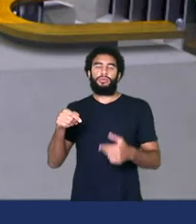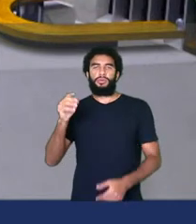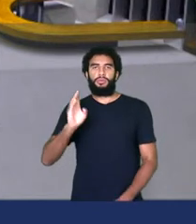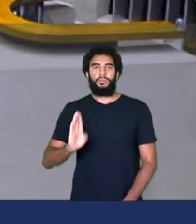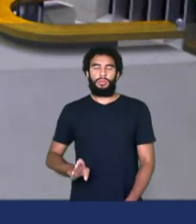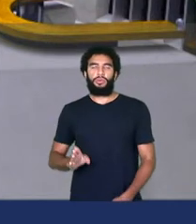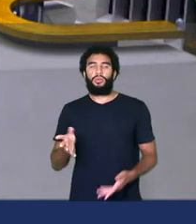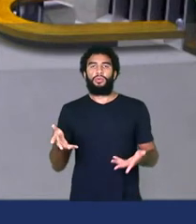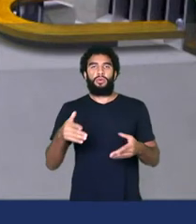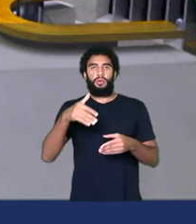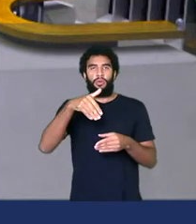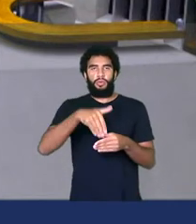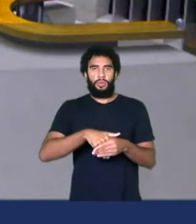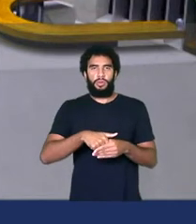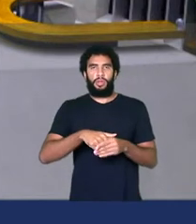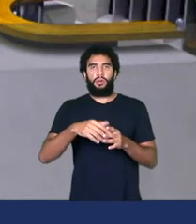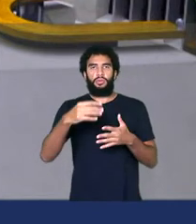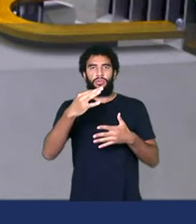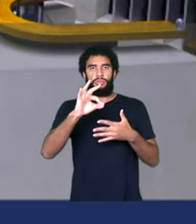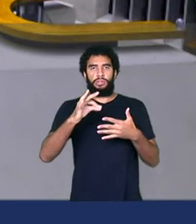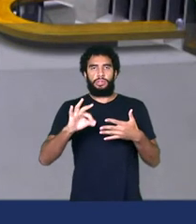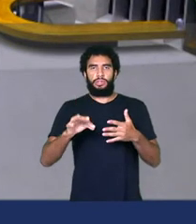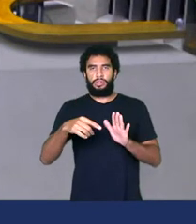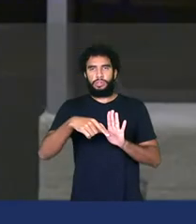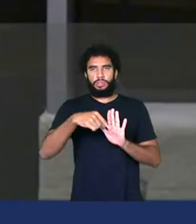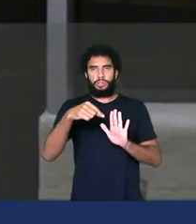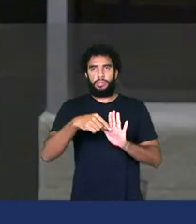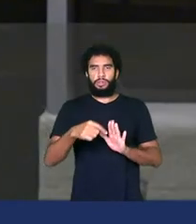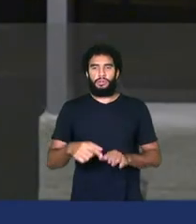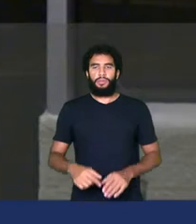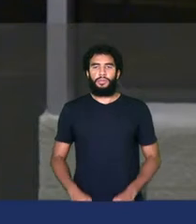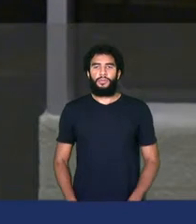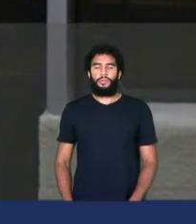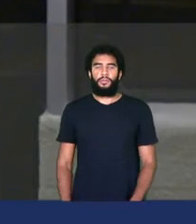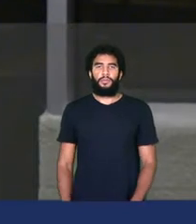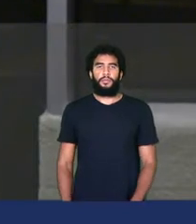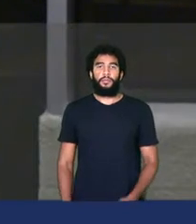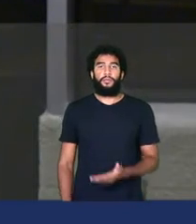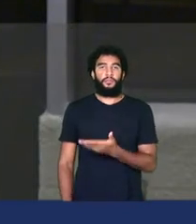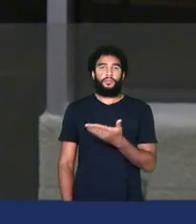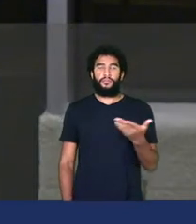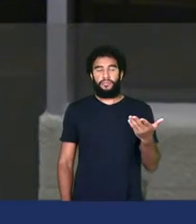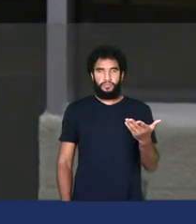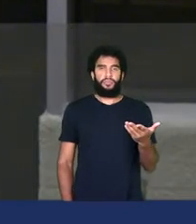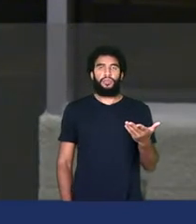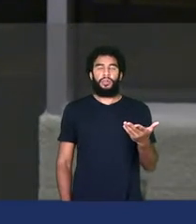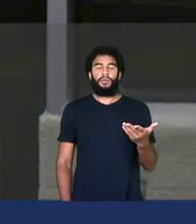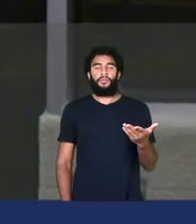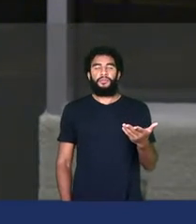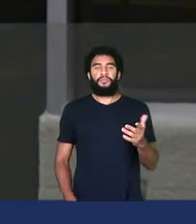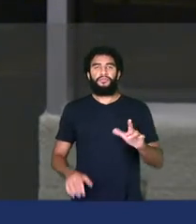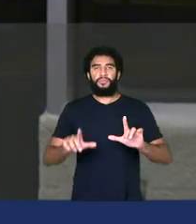DEVE SER VOTADOS OS DESTAQUES. VAMOS ACOMPANHAR A DEPUTADA ALICE PORTUGAL. -- [DEPUTADA]: O TODOS QUE NOS ASSISTEM DA TV CÂ